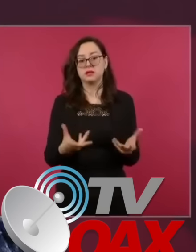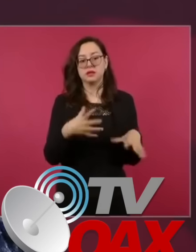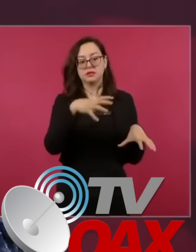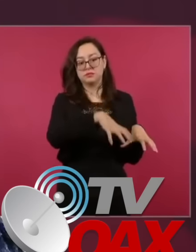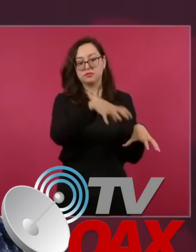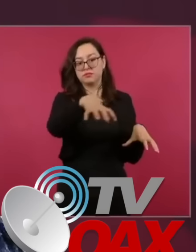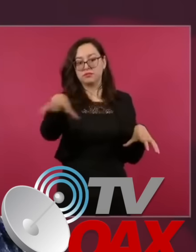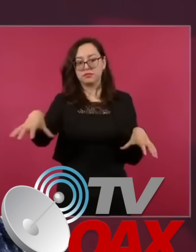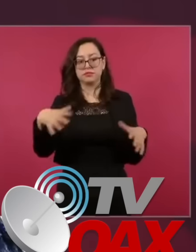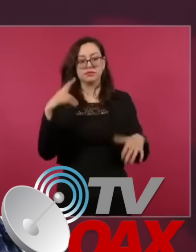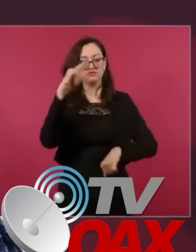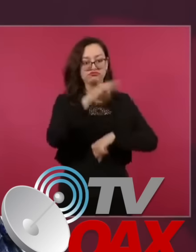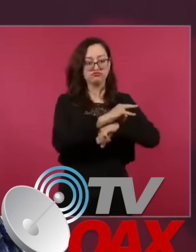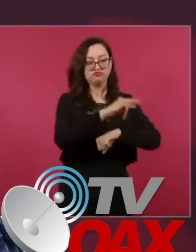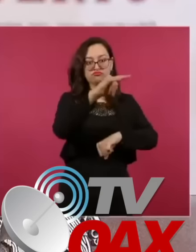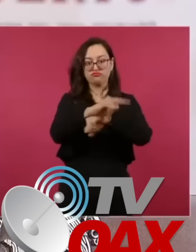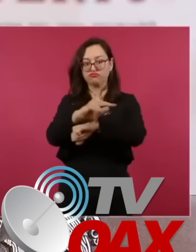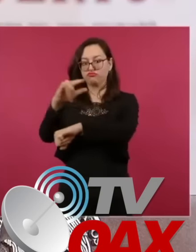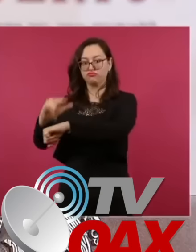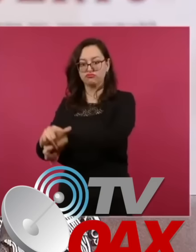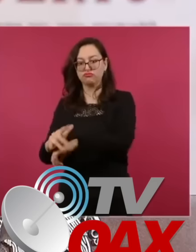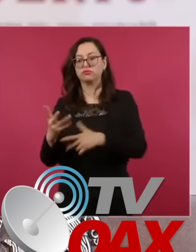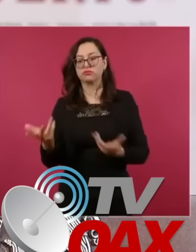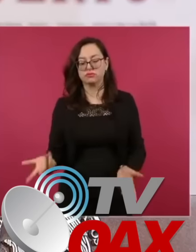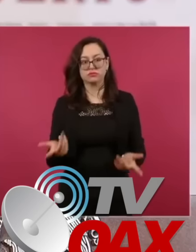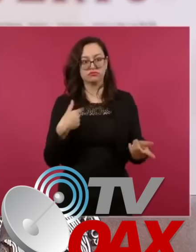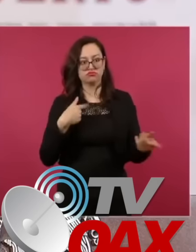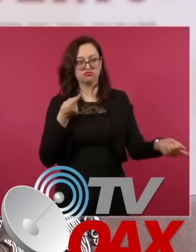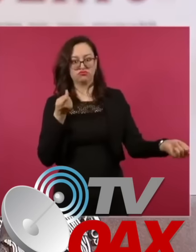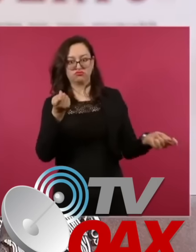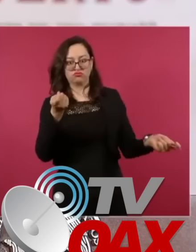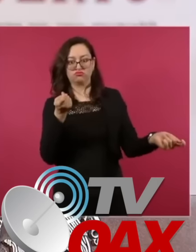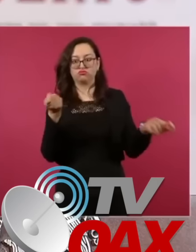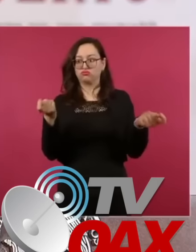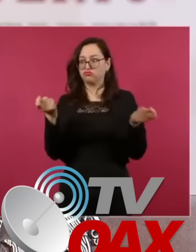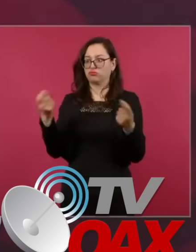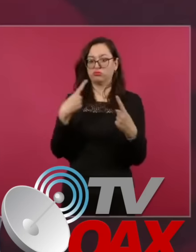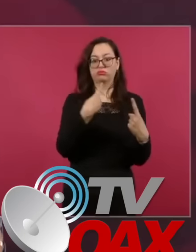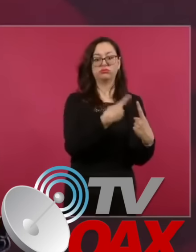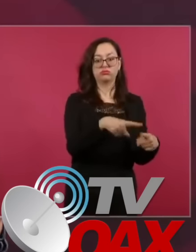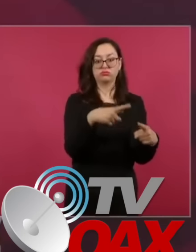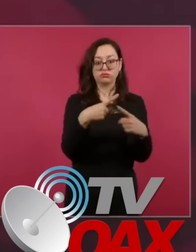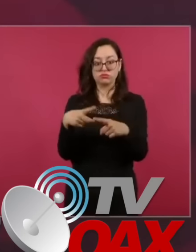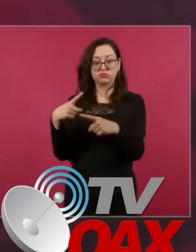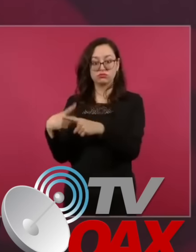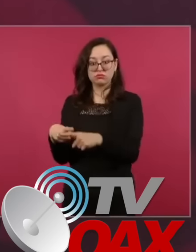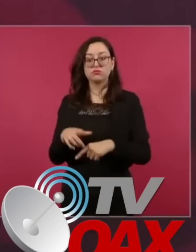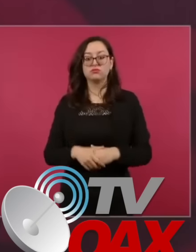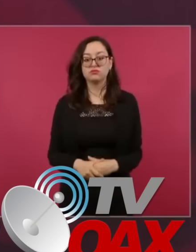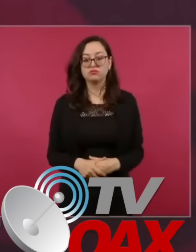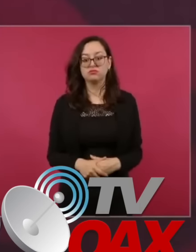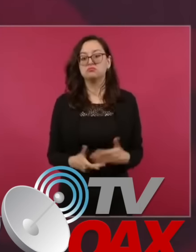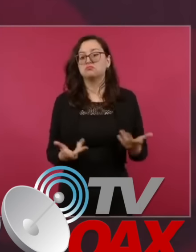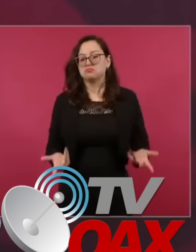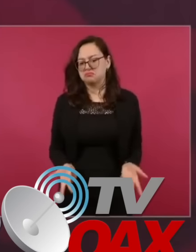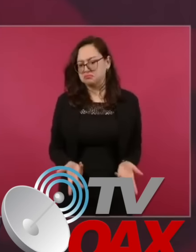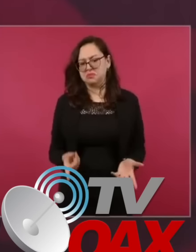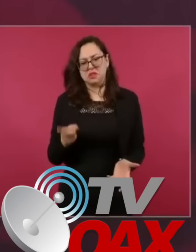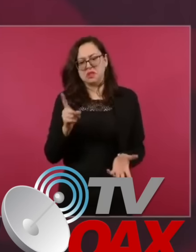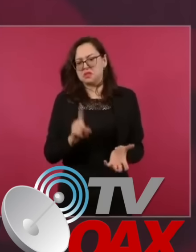de dos y de regiones aéreas y ascendí por participando en la promoción general PR